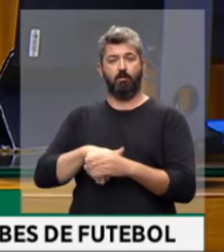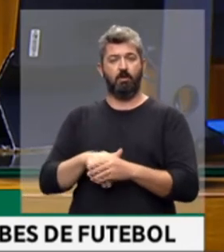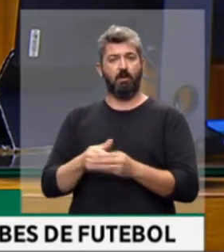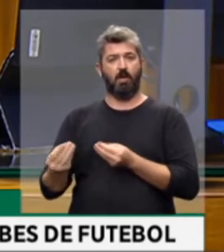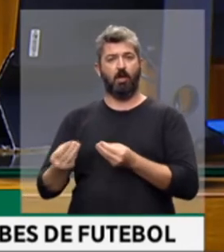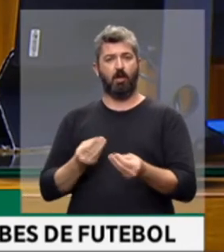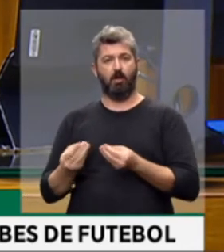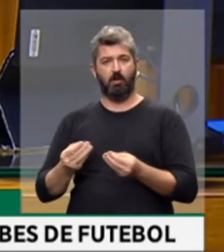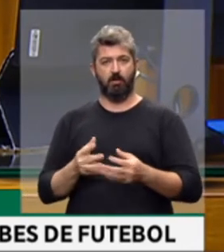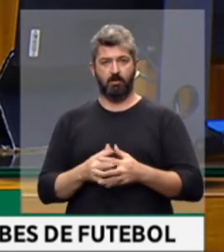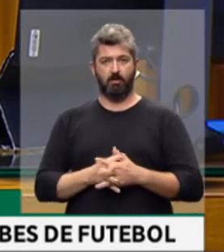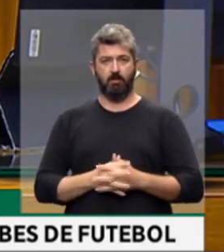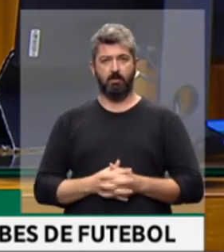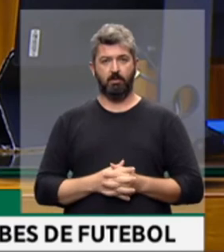[DEPUTADA]: A REDOR